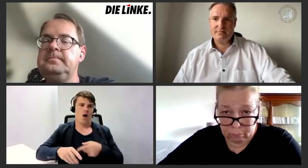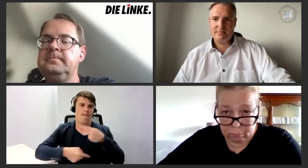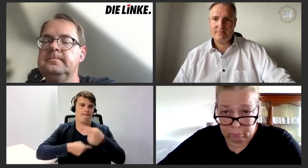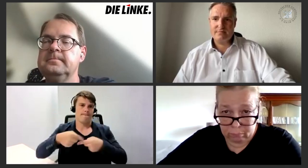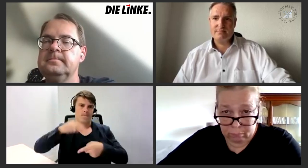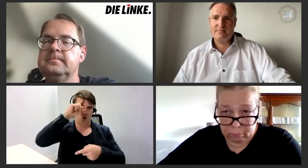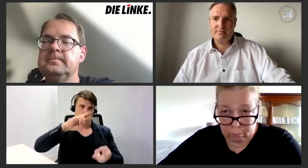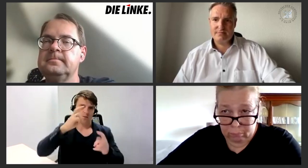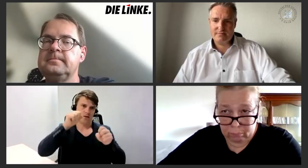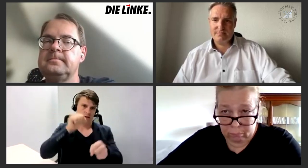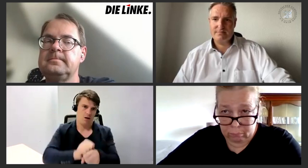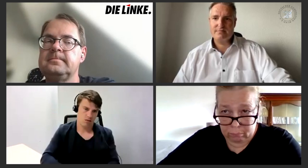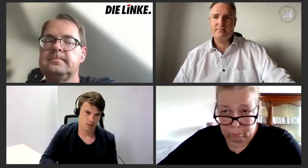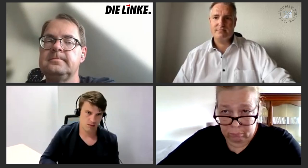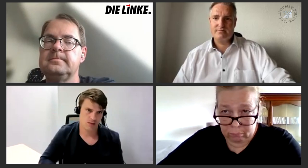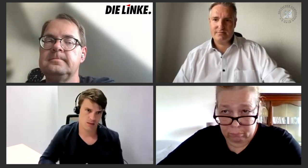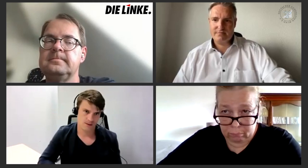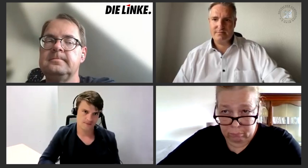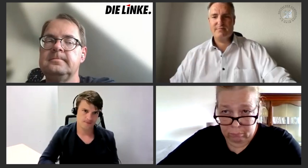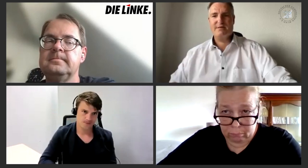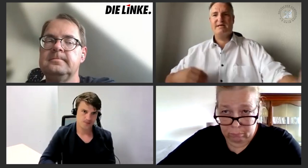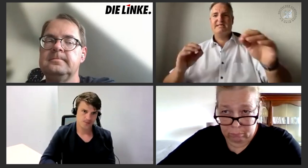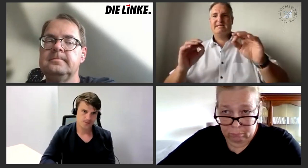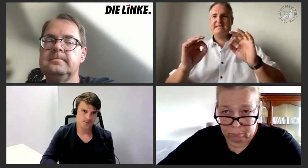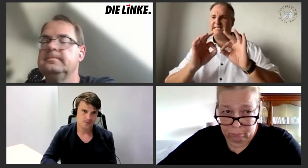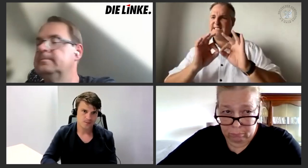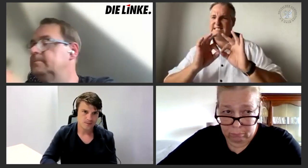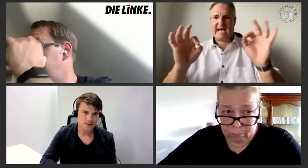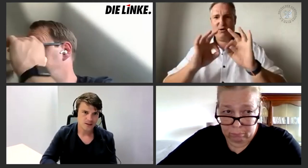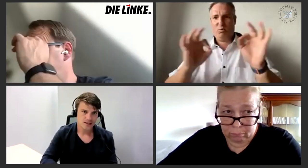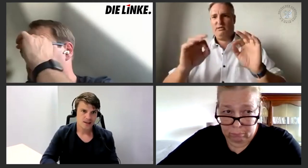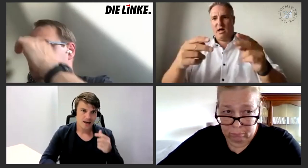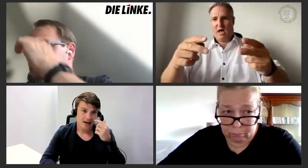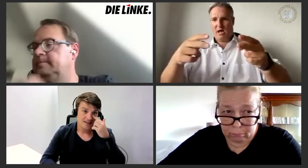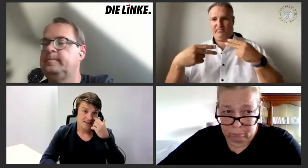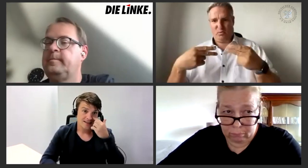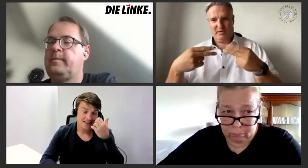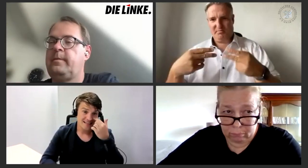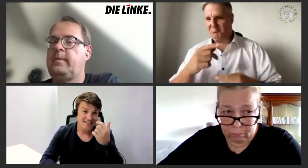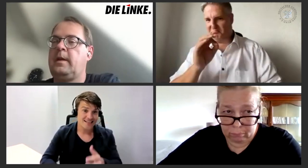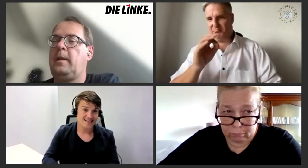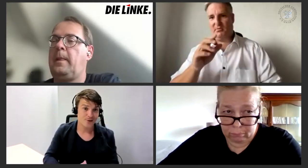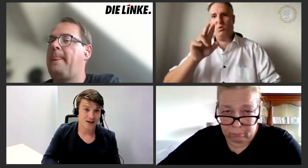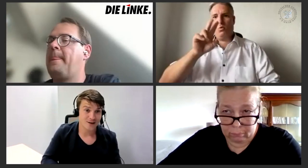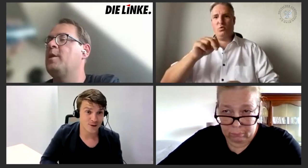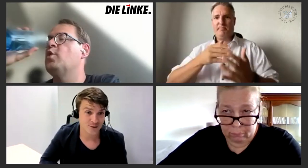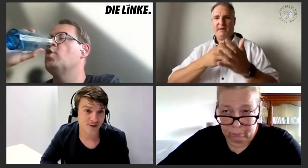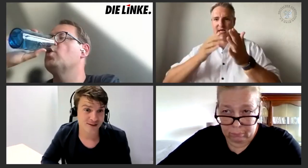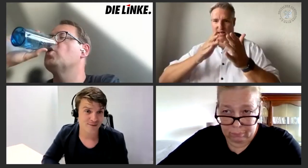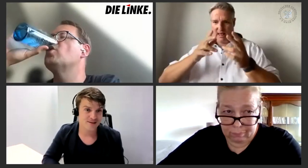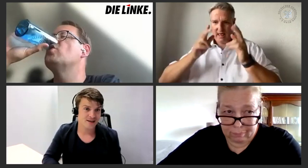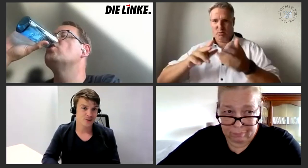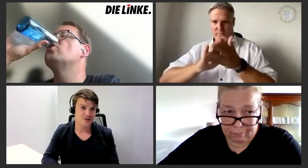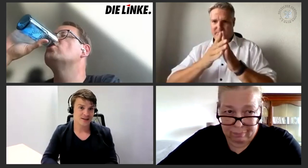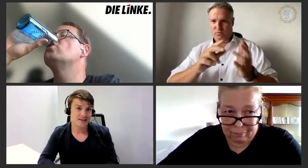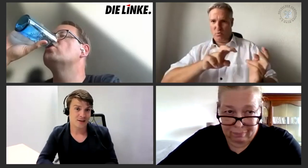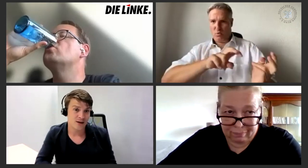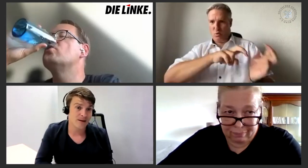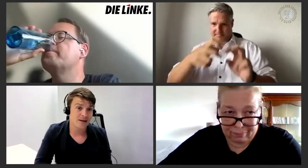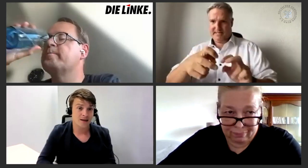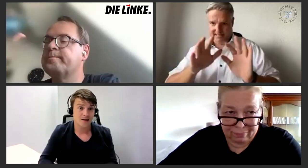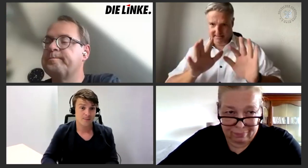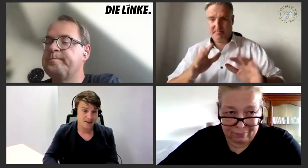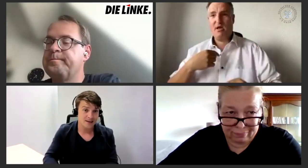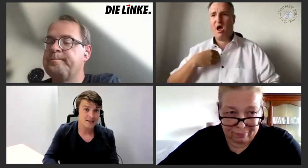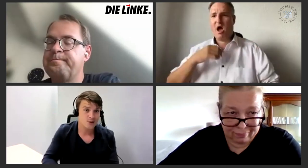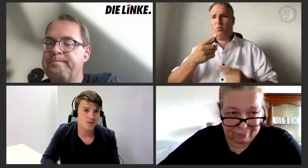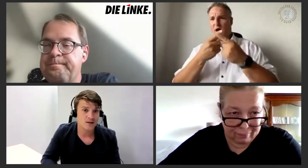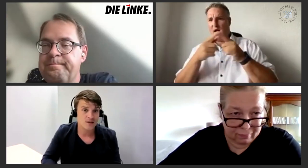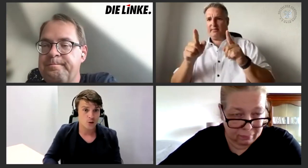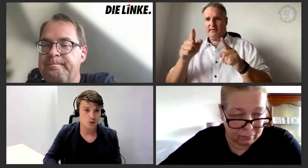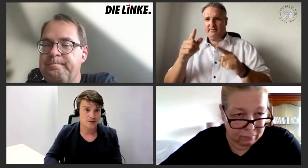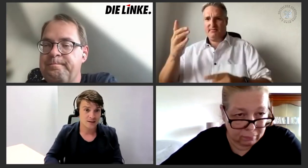Eine eine sehr, sehr gute Antwort. Also das gefällt mir sehr gut. Die UN-Behindertenrechtskonvention